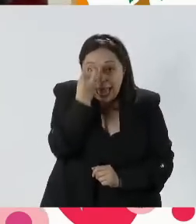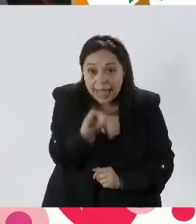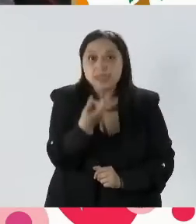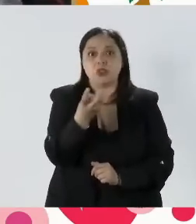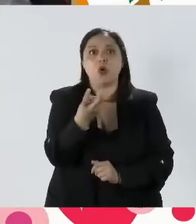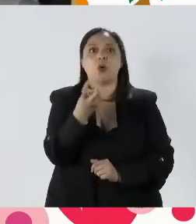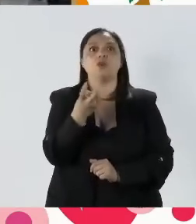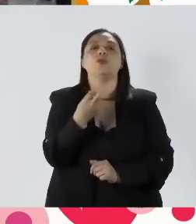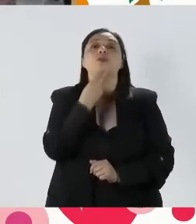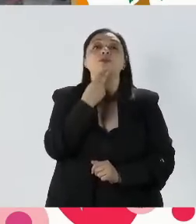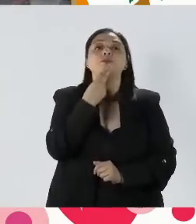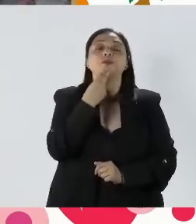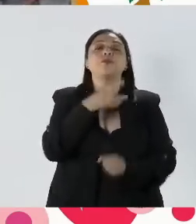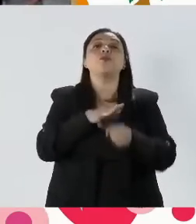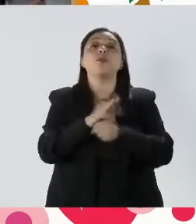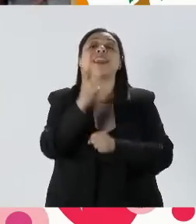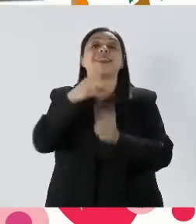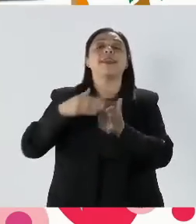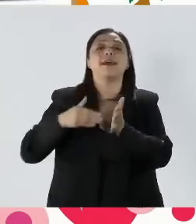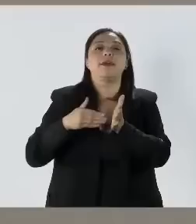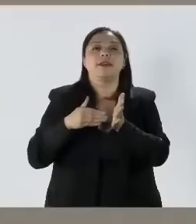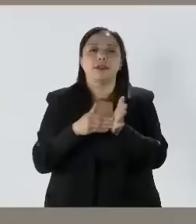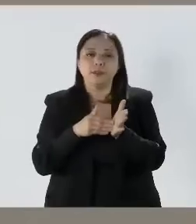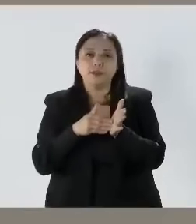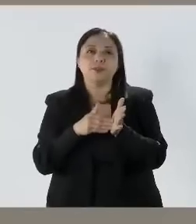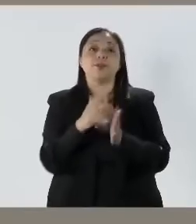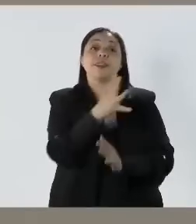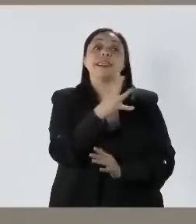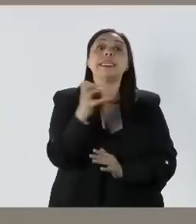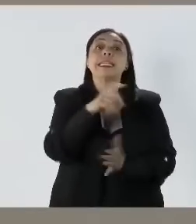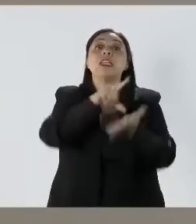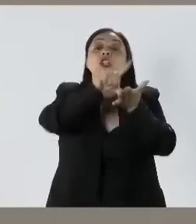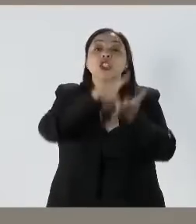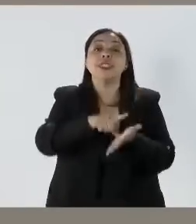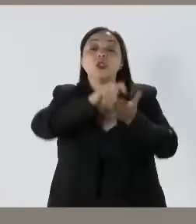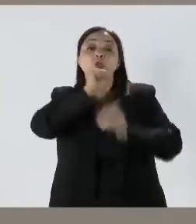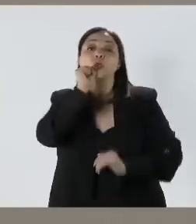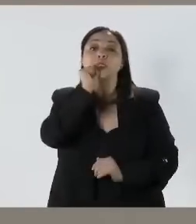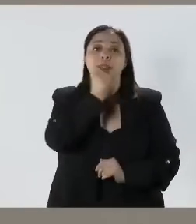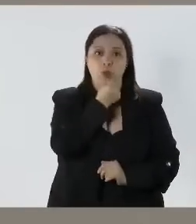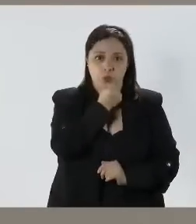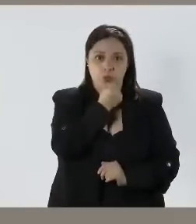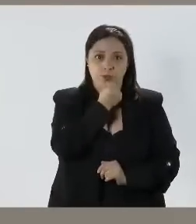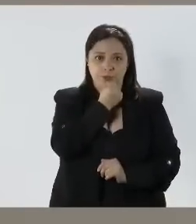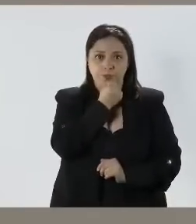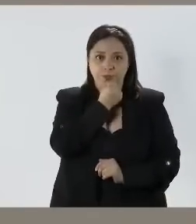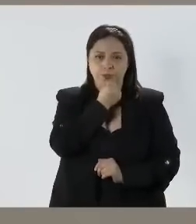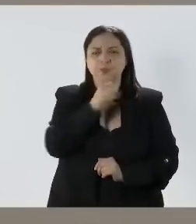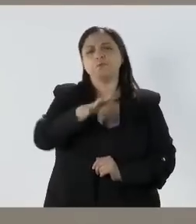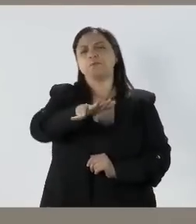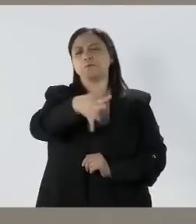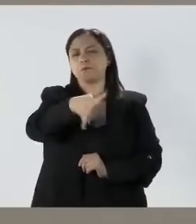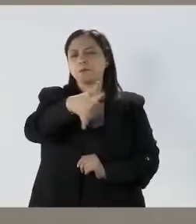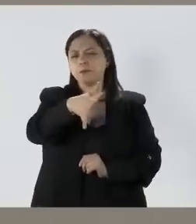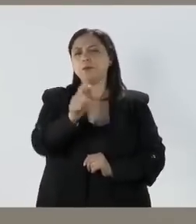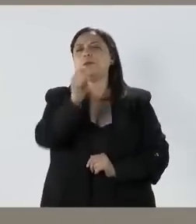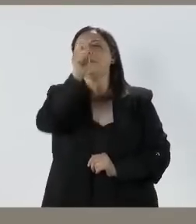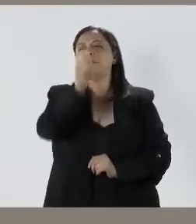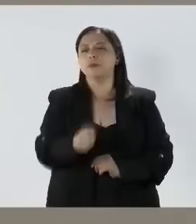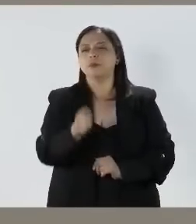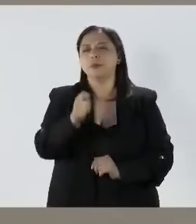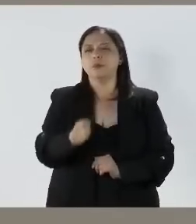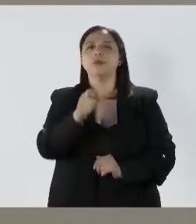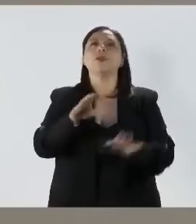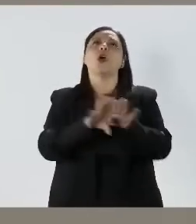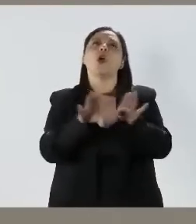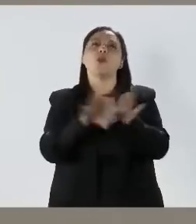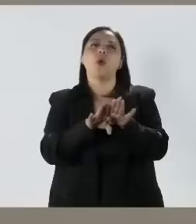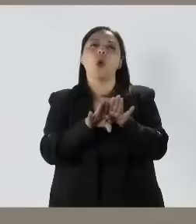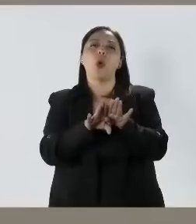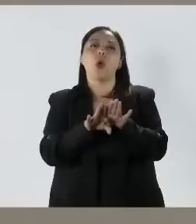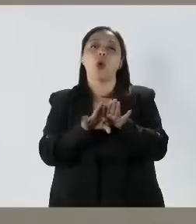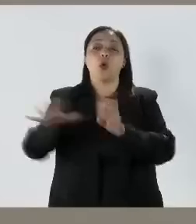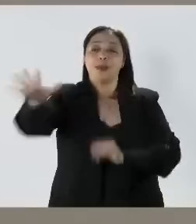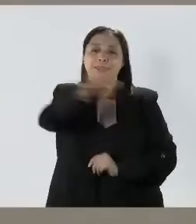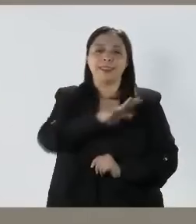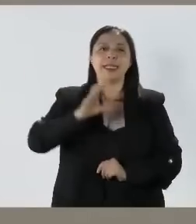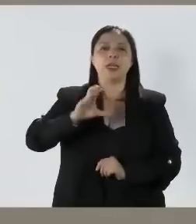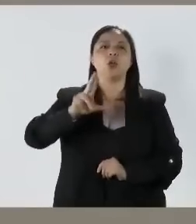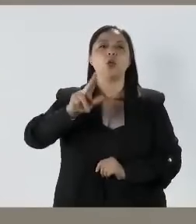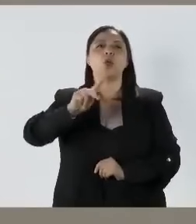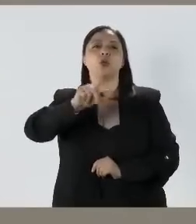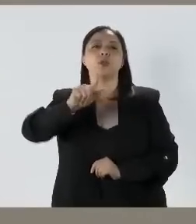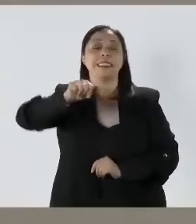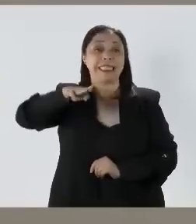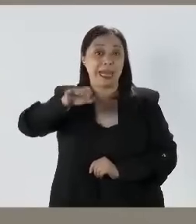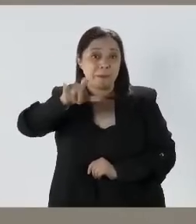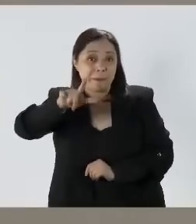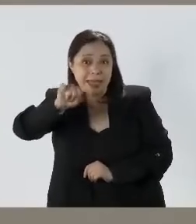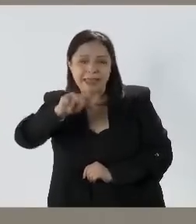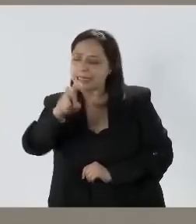3500 lr por segundo casi el mismo volumen que recibimos hoy del Cutzamala con solo modernizar